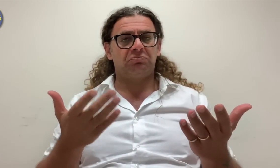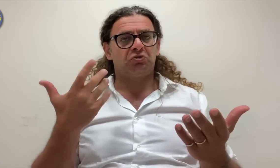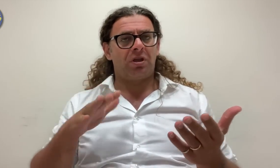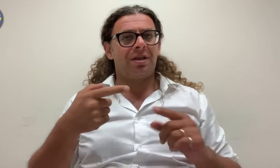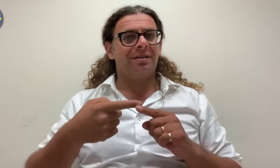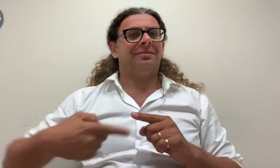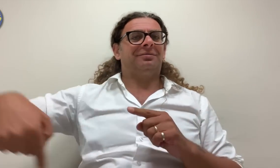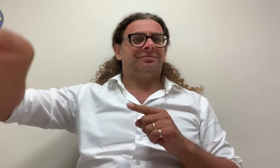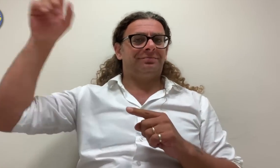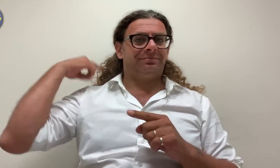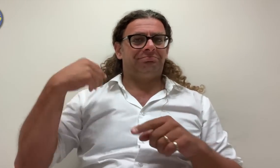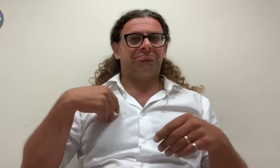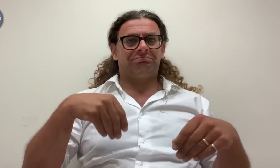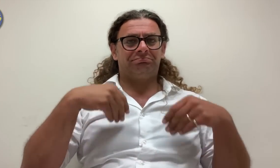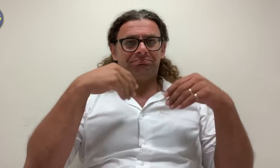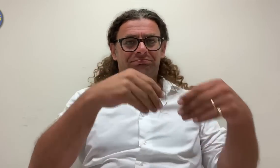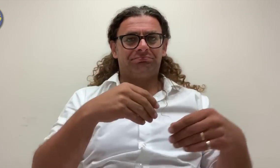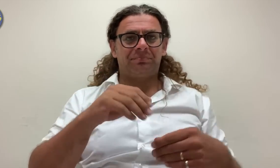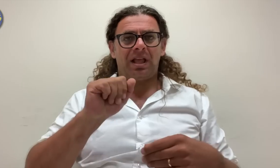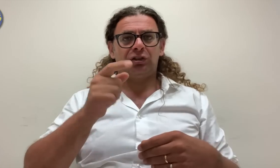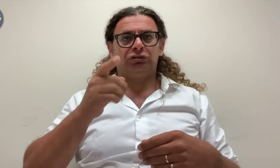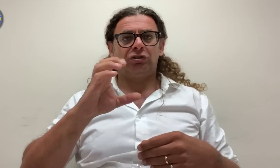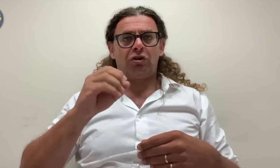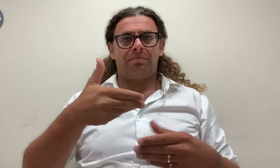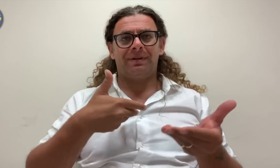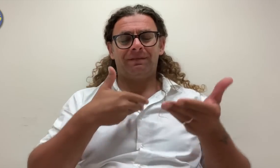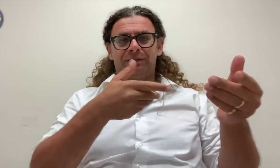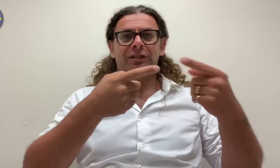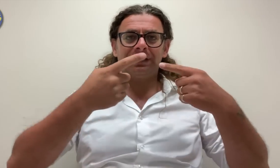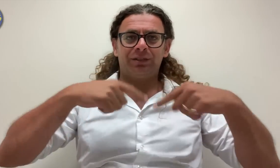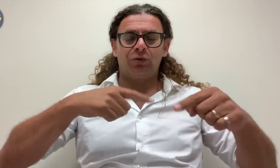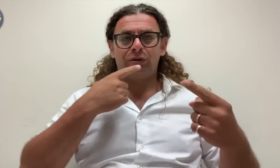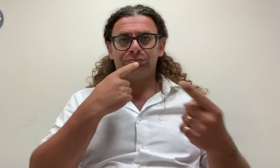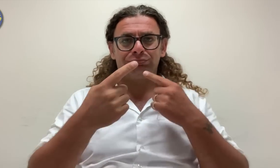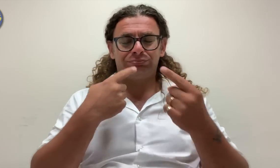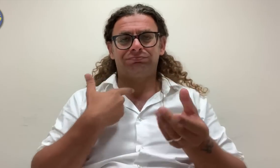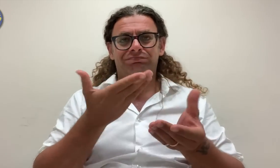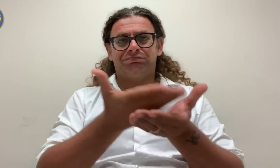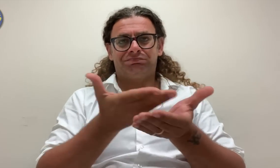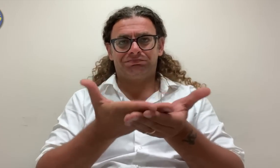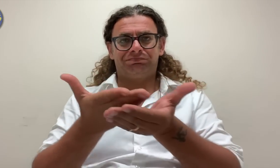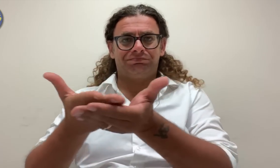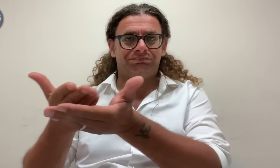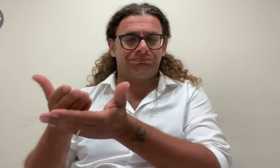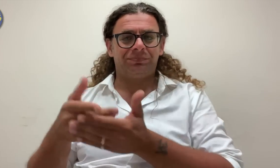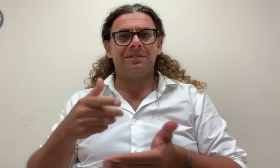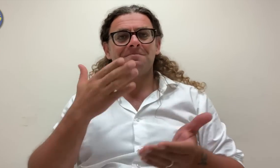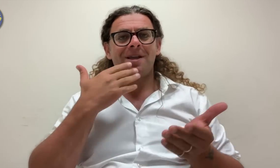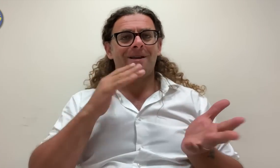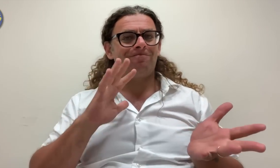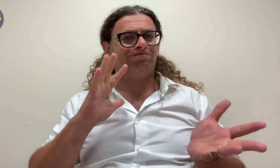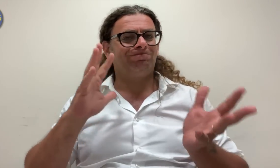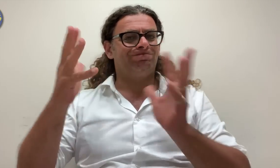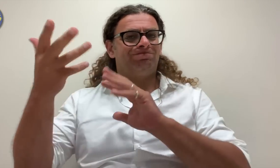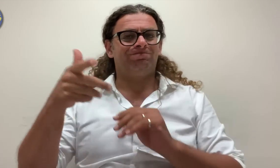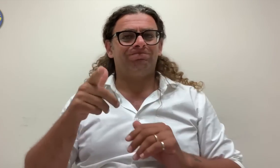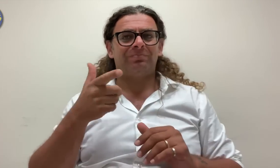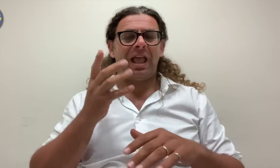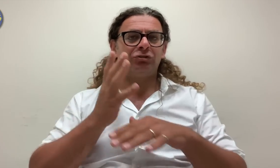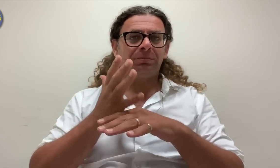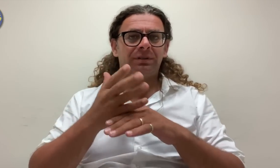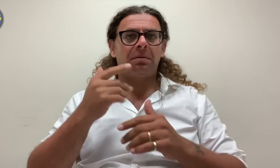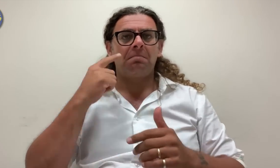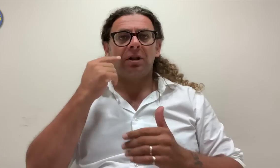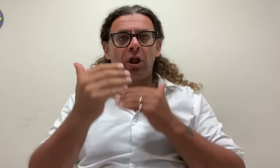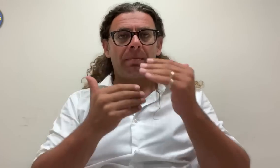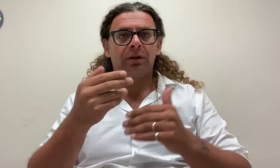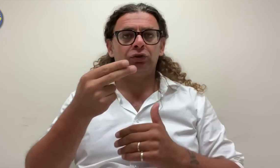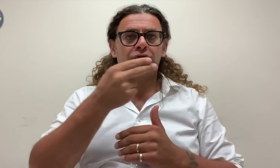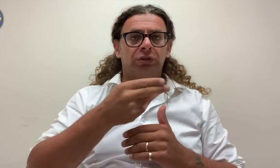Nel precedente Tavolo Tecnico AGCOM, l’ENS aveva già presentato una serie di istanze relative alla mancanza di accessibilità, alla necessità di migliorare il